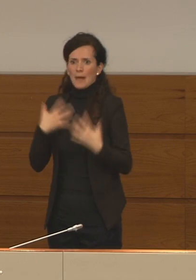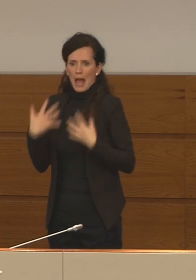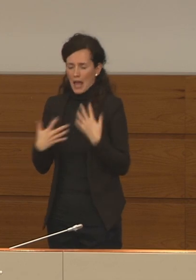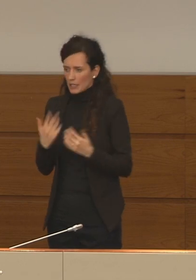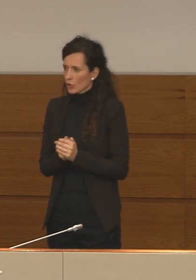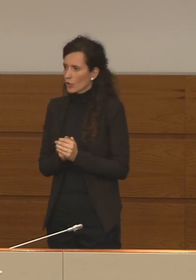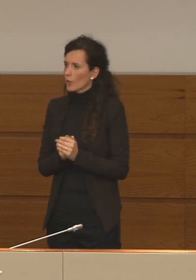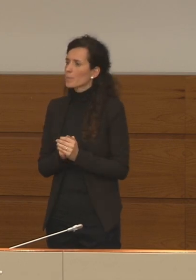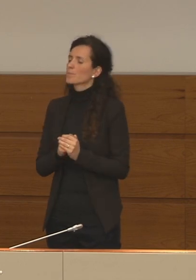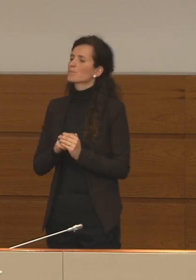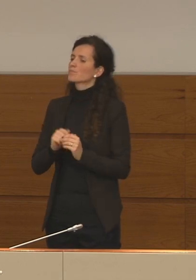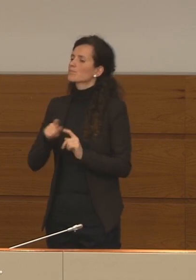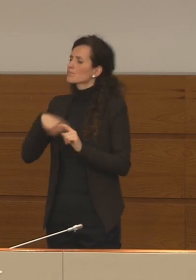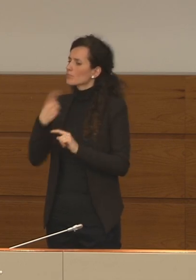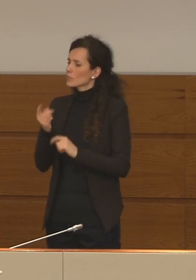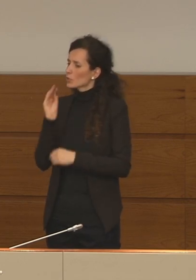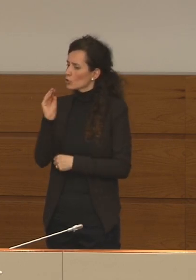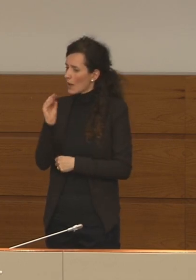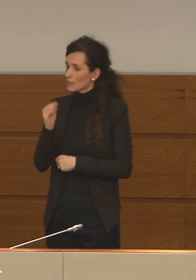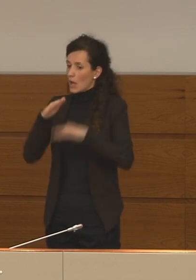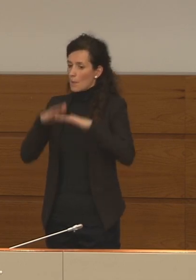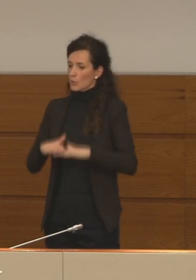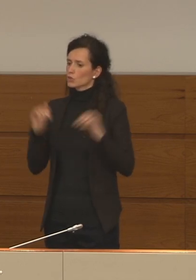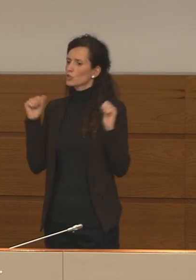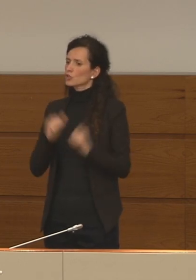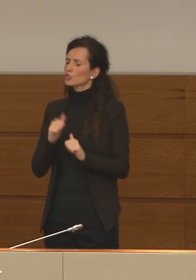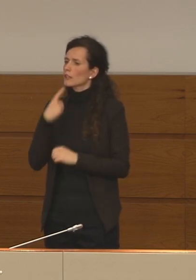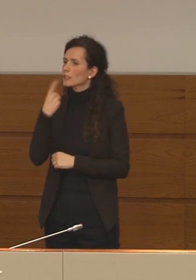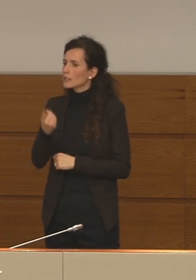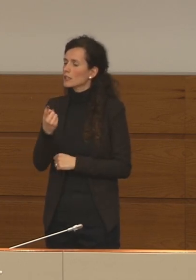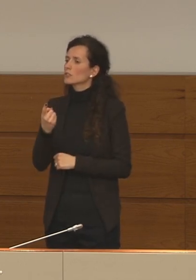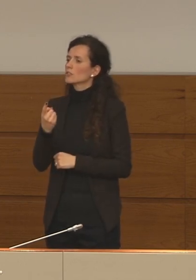la protezione civile aveva detto di andare a fare il tampone